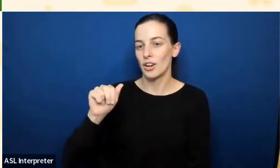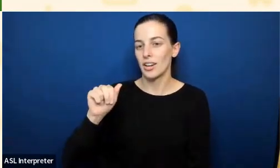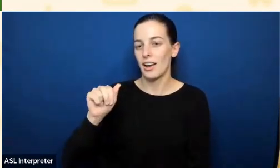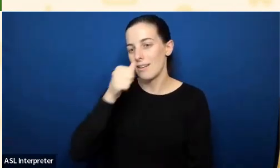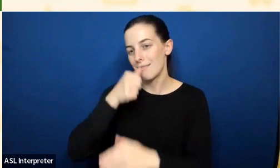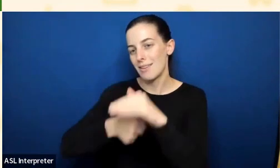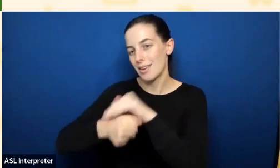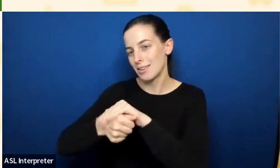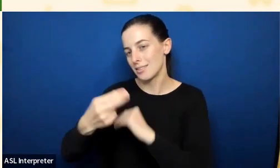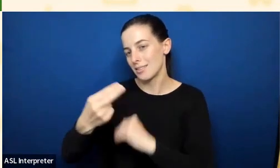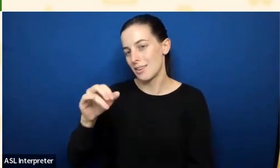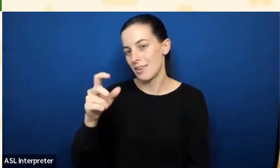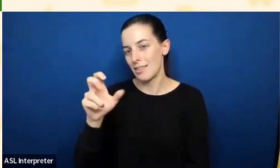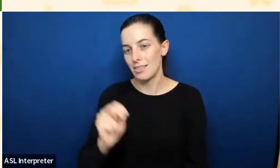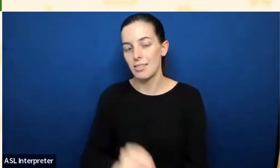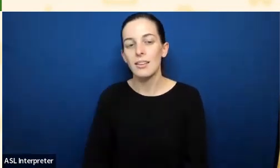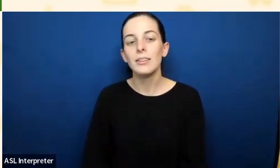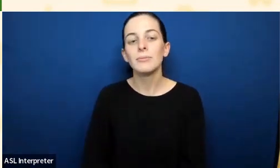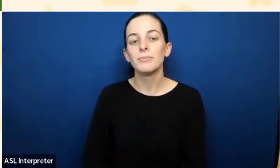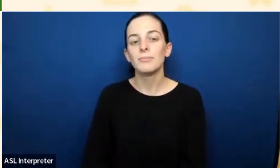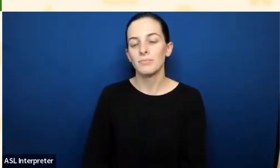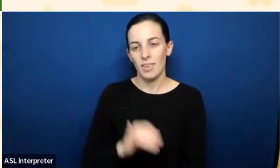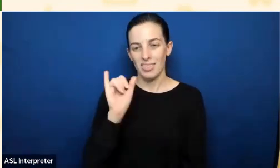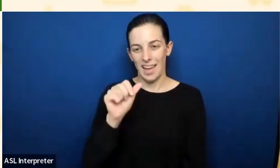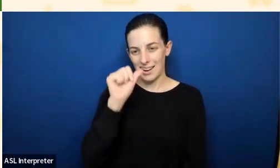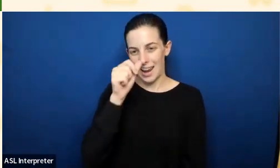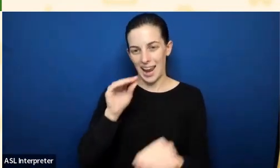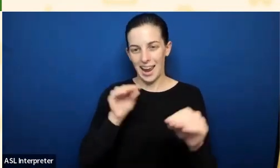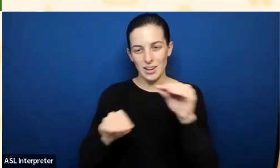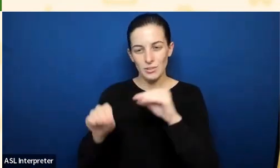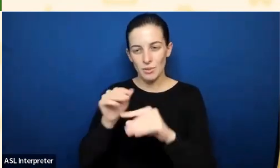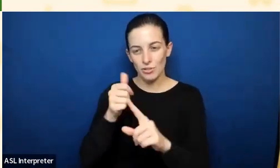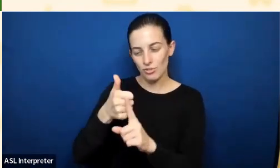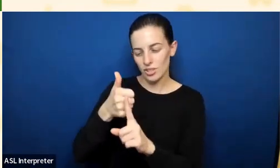En cuanto a las animaciones en sí, había algunas cosas en mi lista que quería probar.